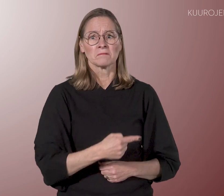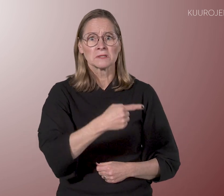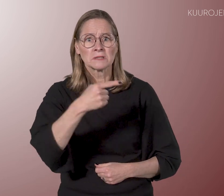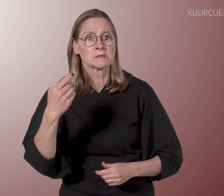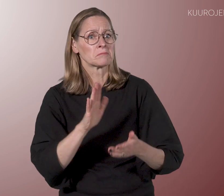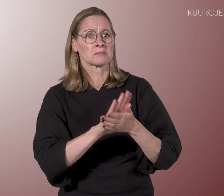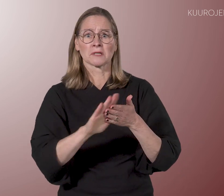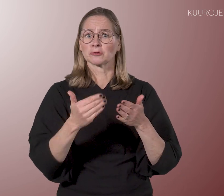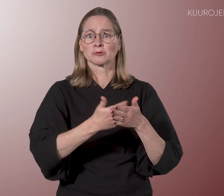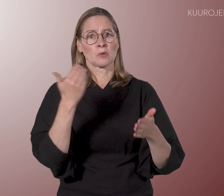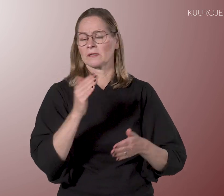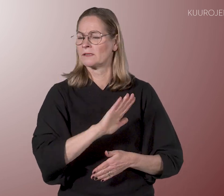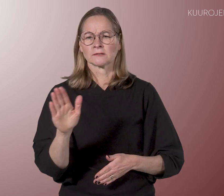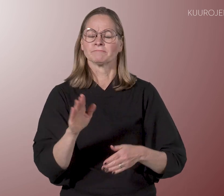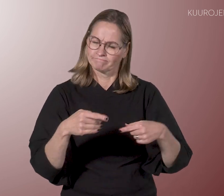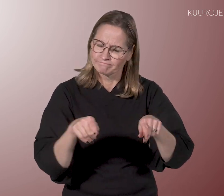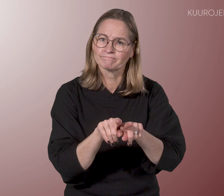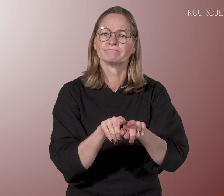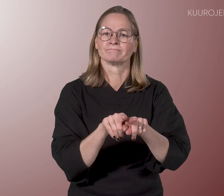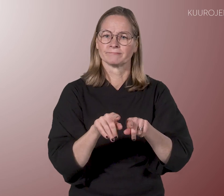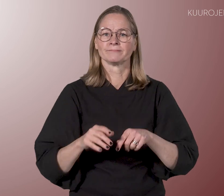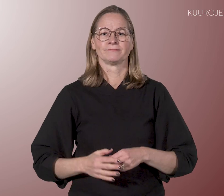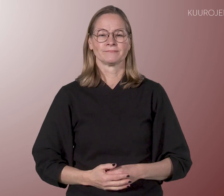ilman aiheetonta viivytystä.